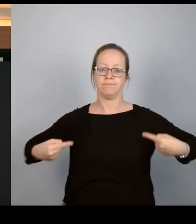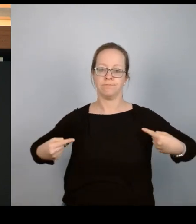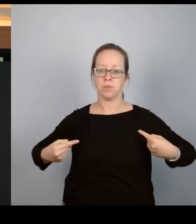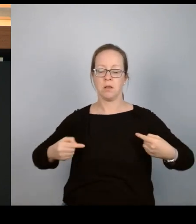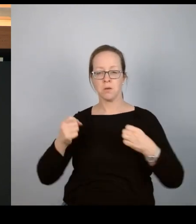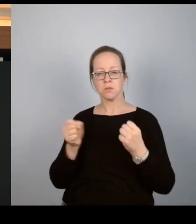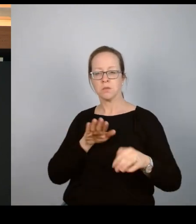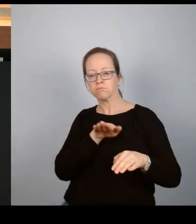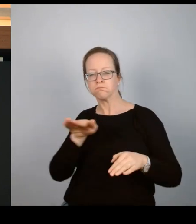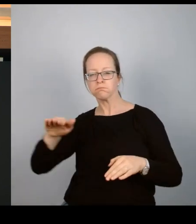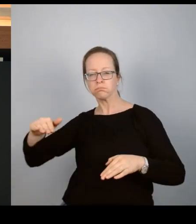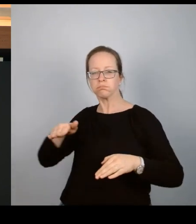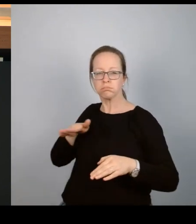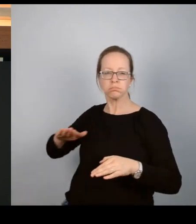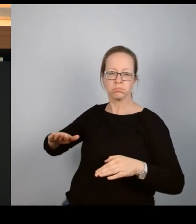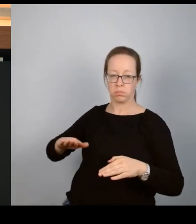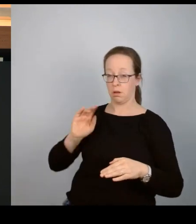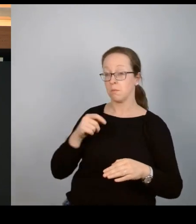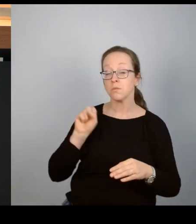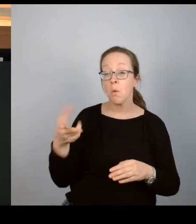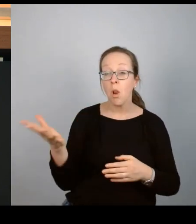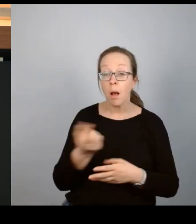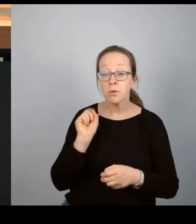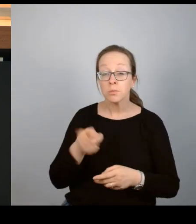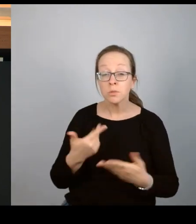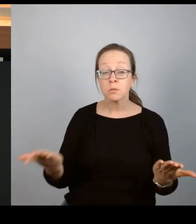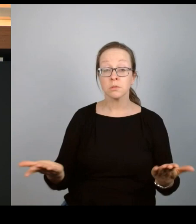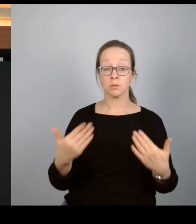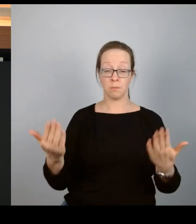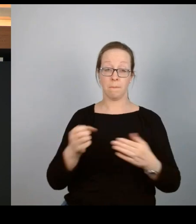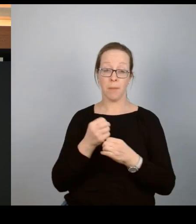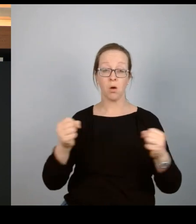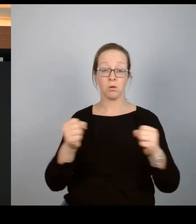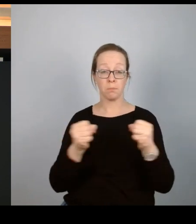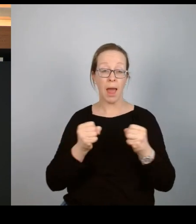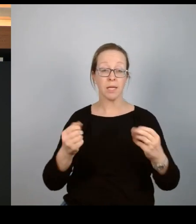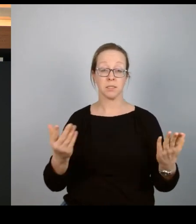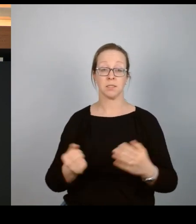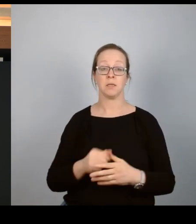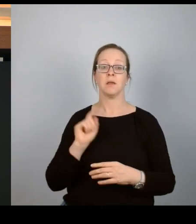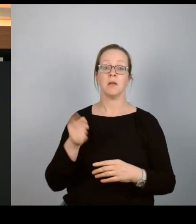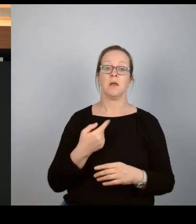auch in angemessener Zeit in dieses Wohngebiet kommen können. Dieses